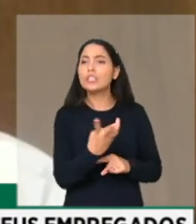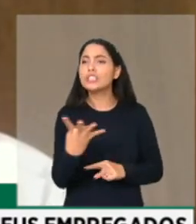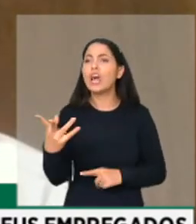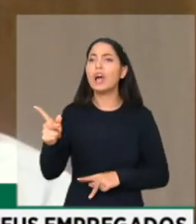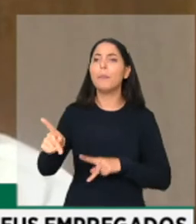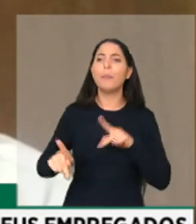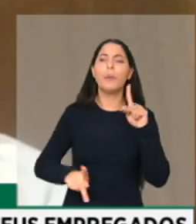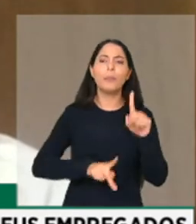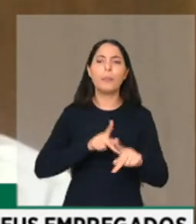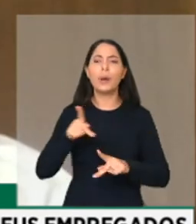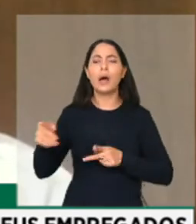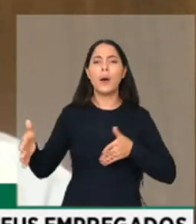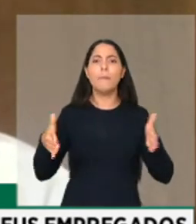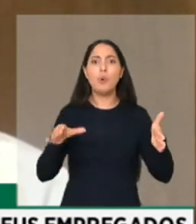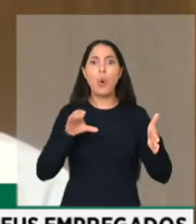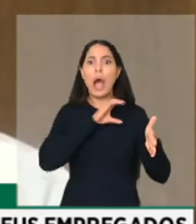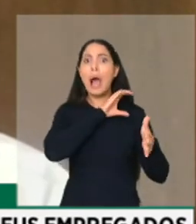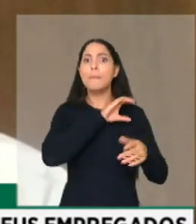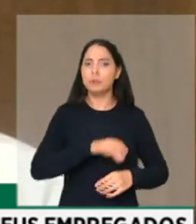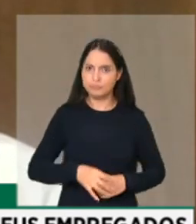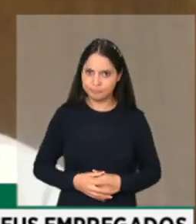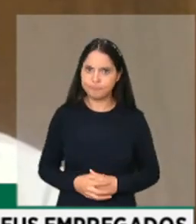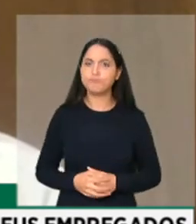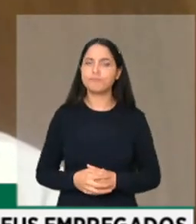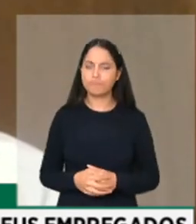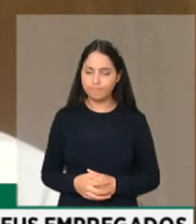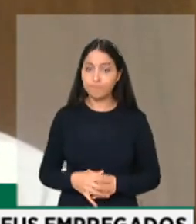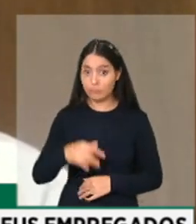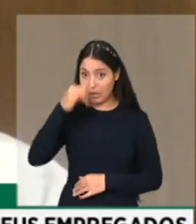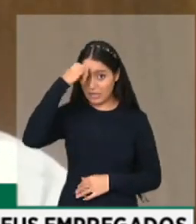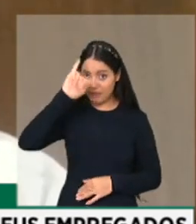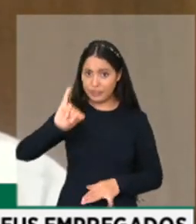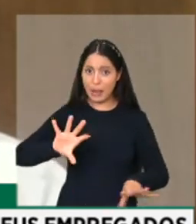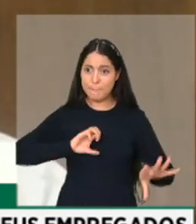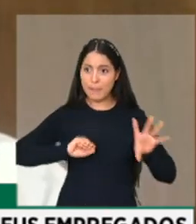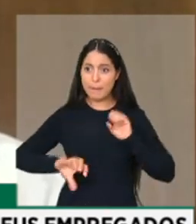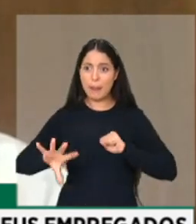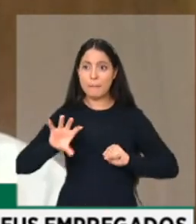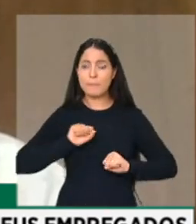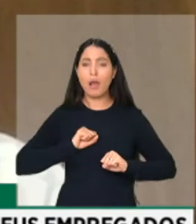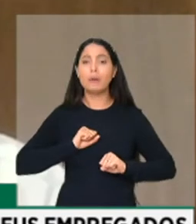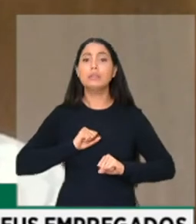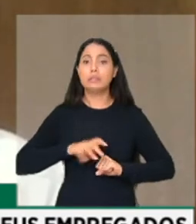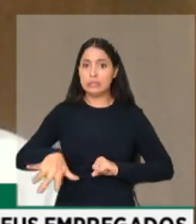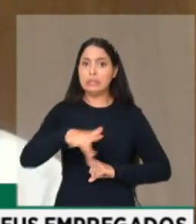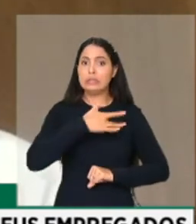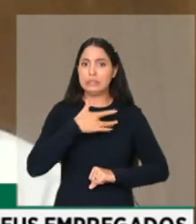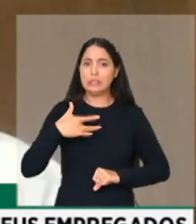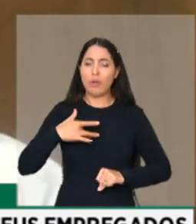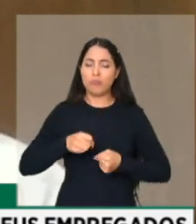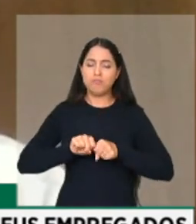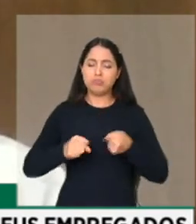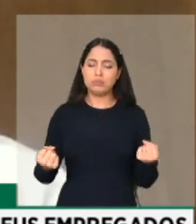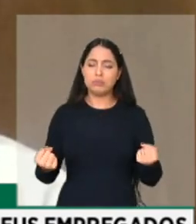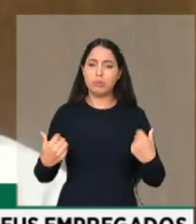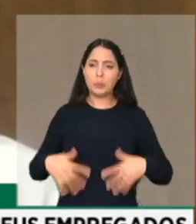DE PESSOAS NO MENOR ESPAÇO DE TEMPO A FIM DE EVITAR O AUMENTO NO CONTÁGIO E O COLAPSO NO SISTEMA DE SAÚDE. E O AGRAVAMENTO DA CRISE ECONÔMICA E TRABALHISTAS